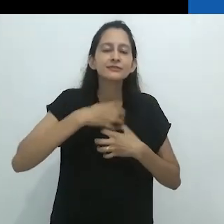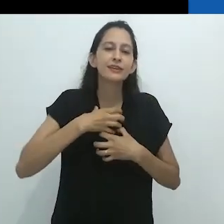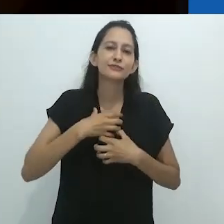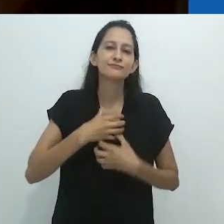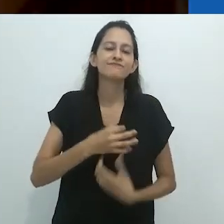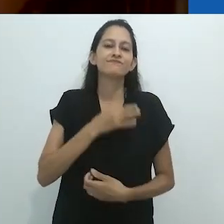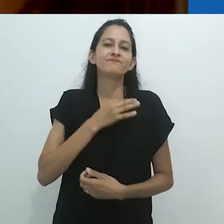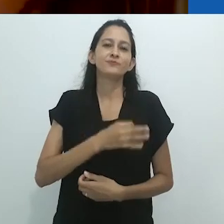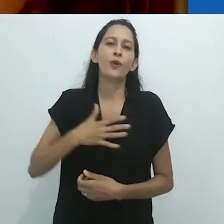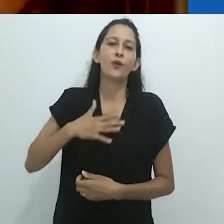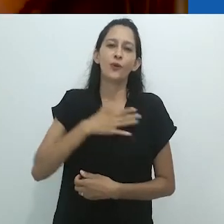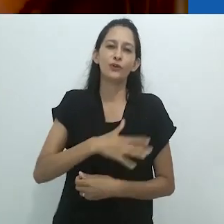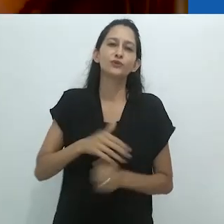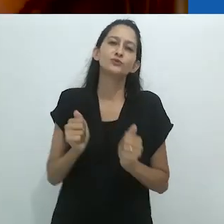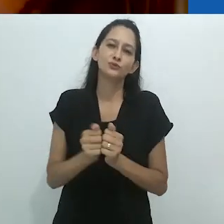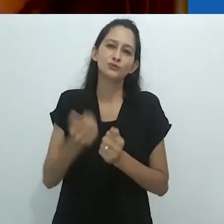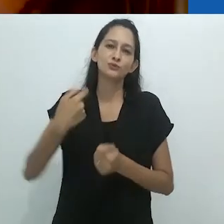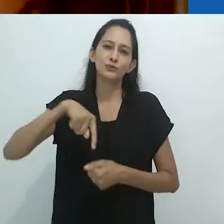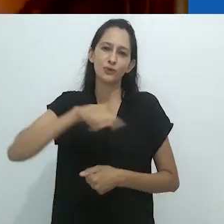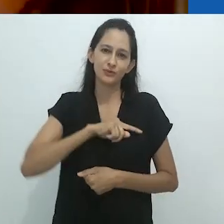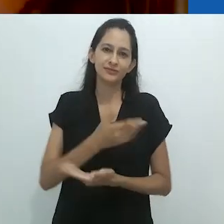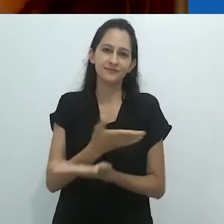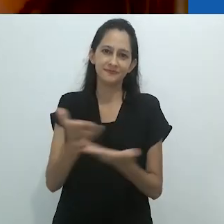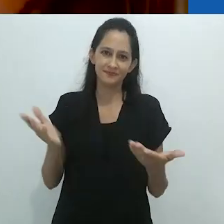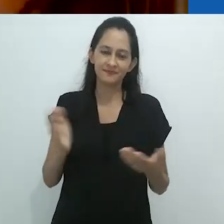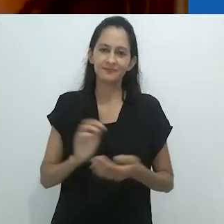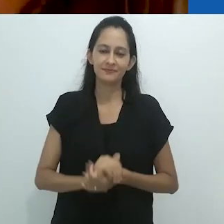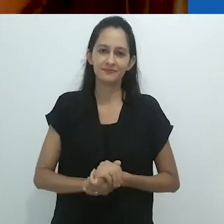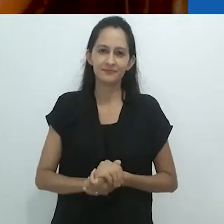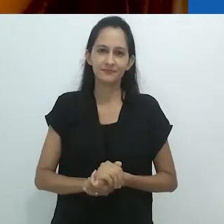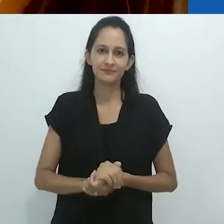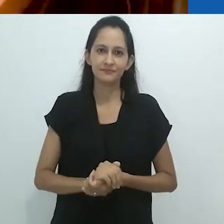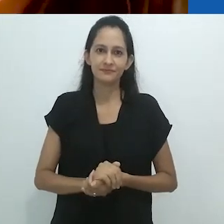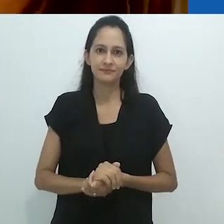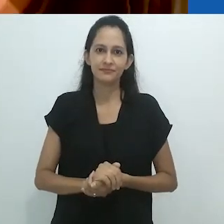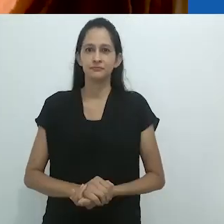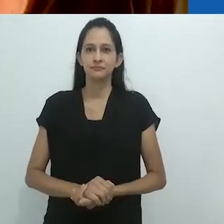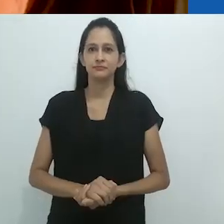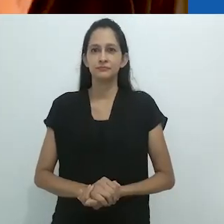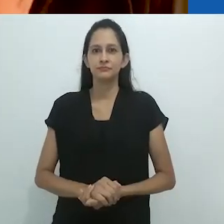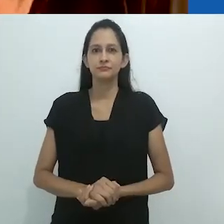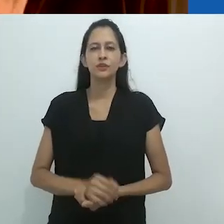Bem, veja… é uma honra enorme ser convidado,